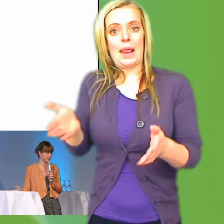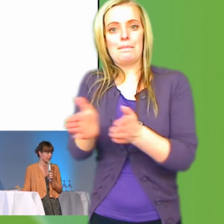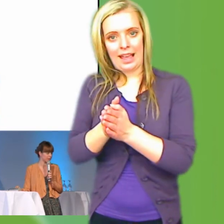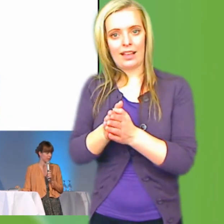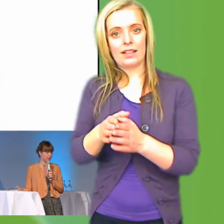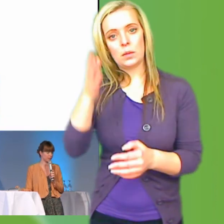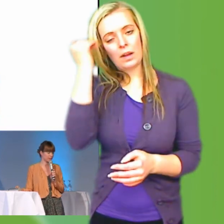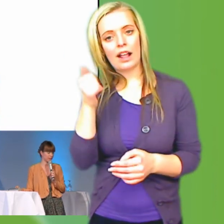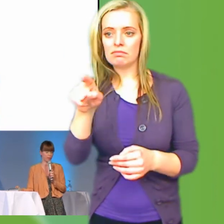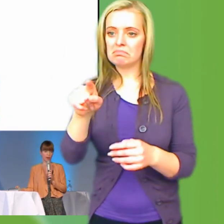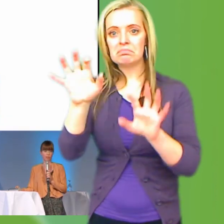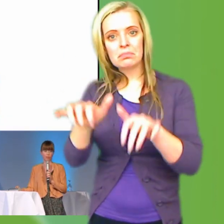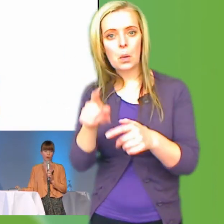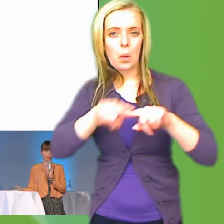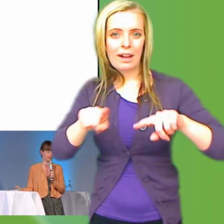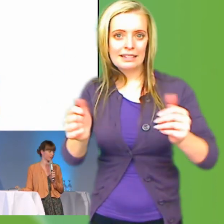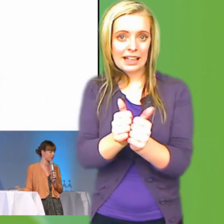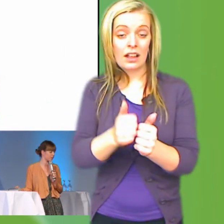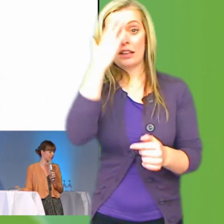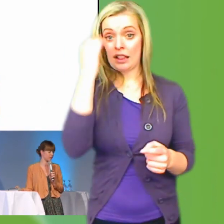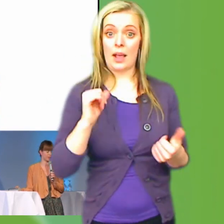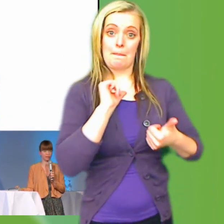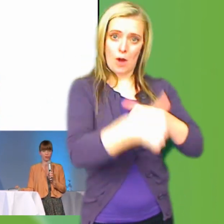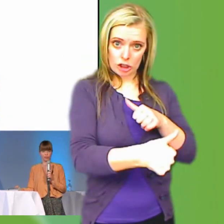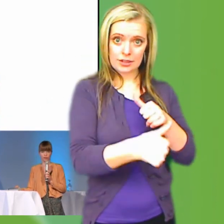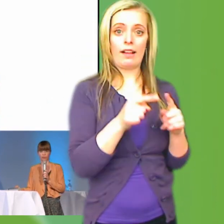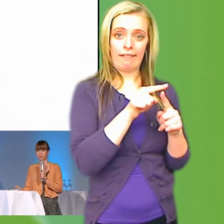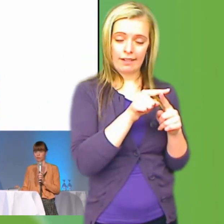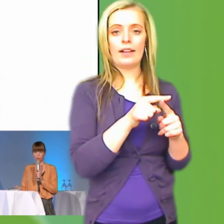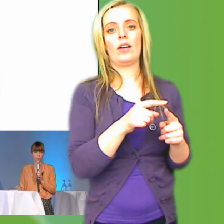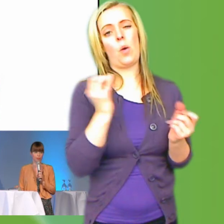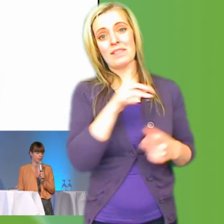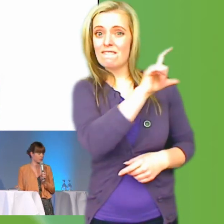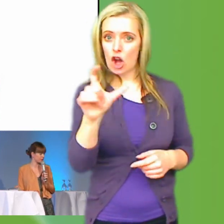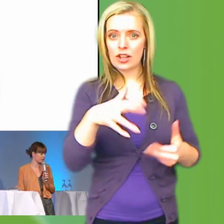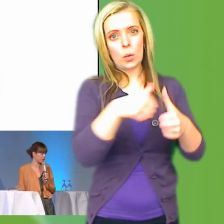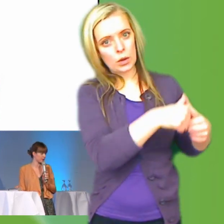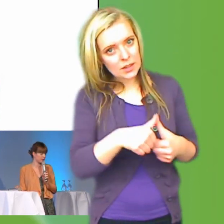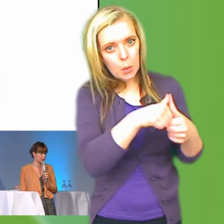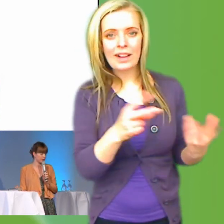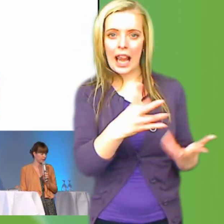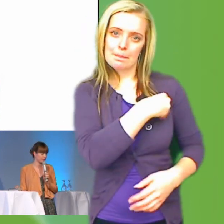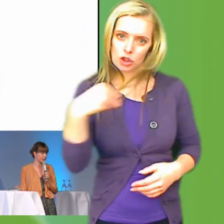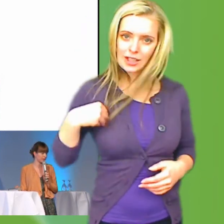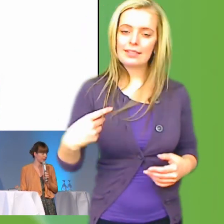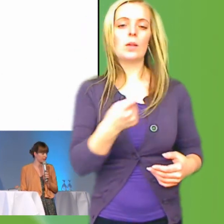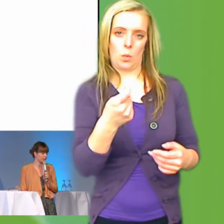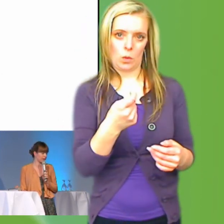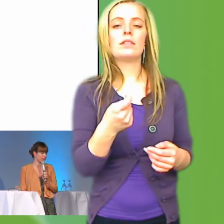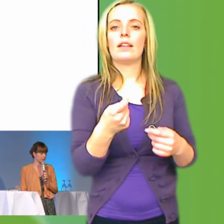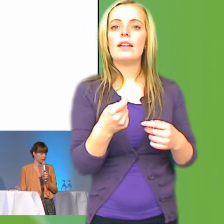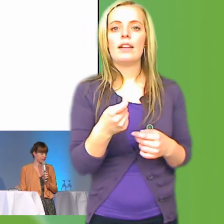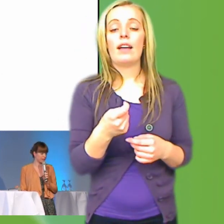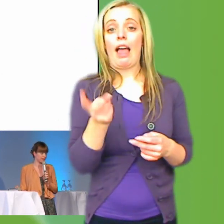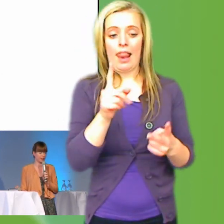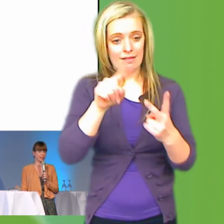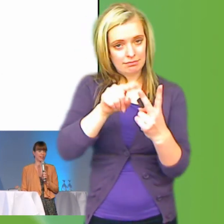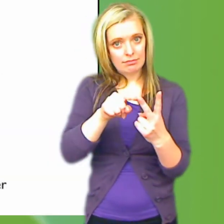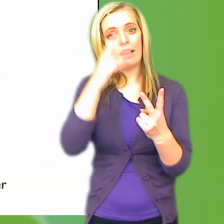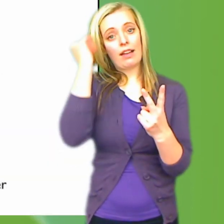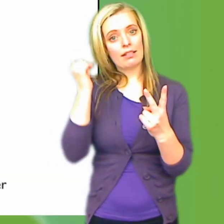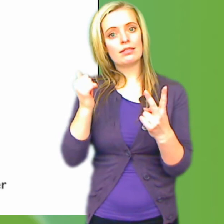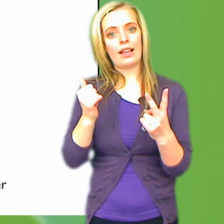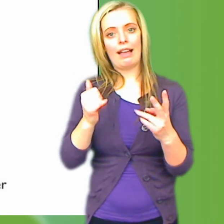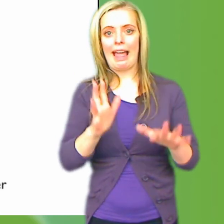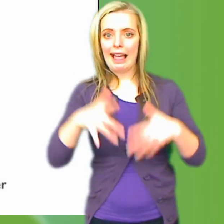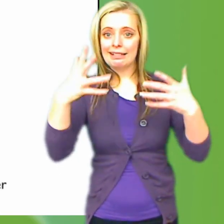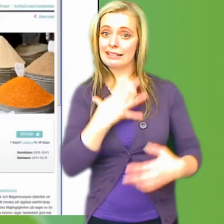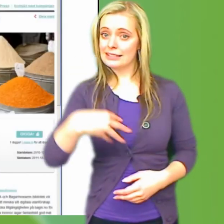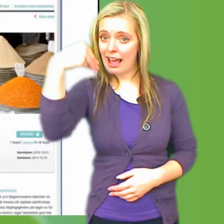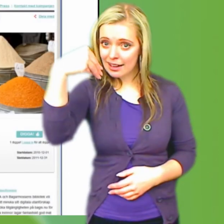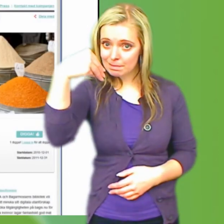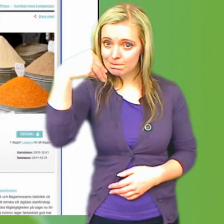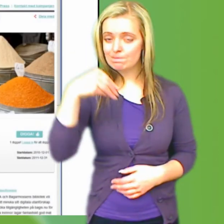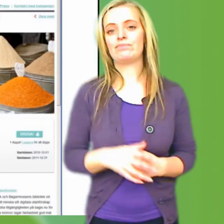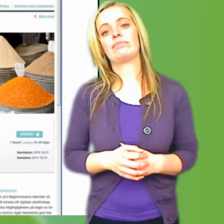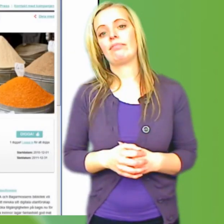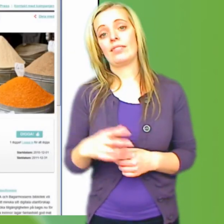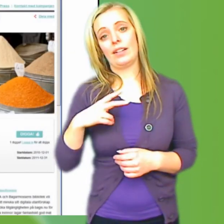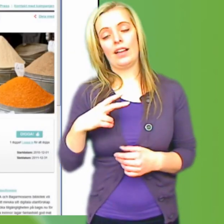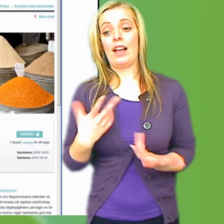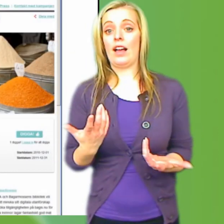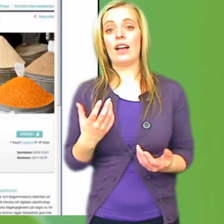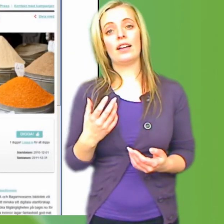Antingen är man Partner eller Eldsjäl. Alla får en egen sida att ta hand om.